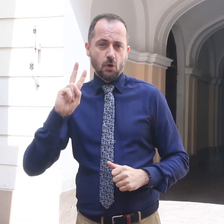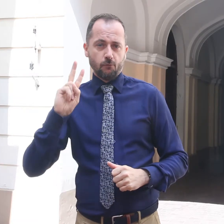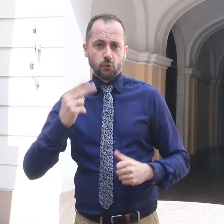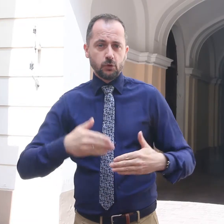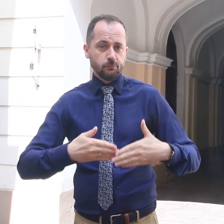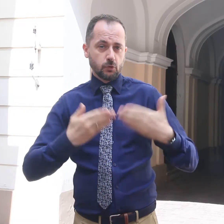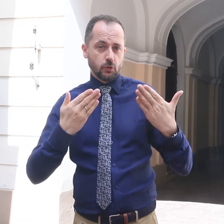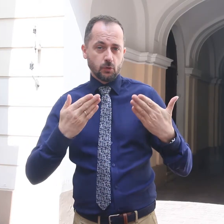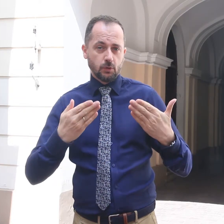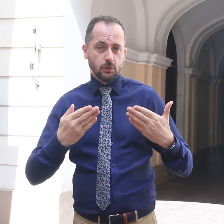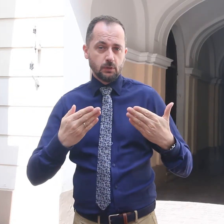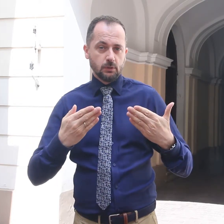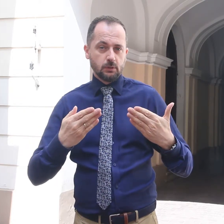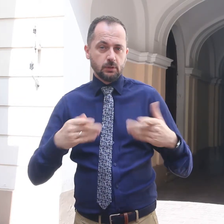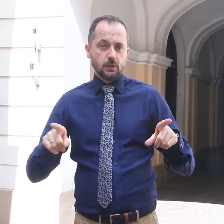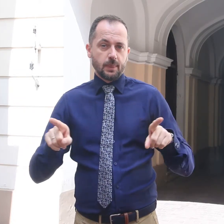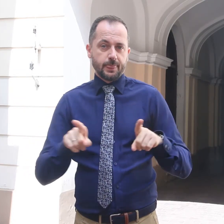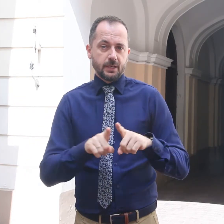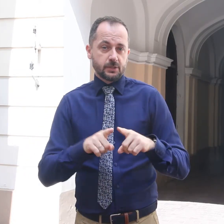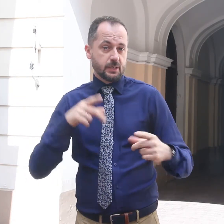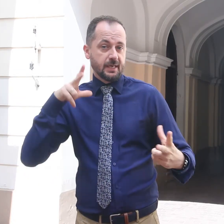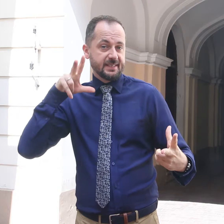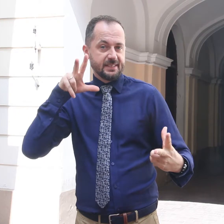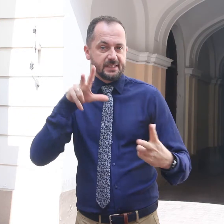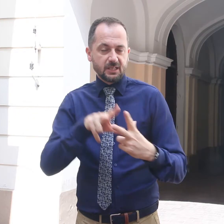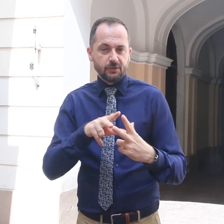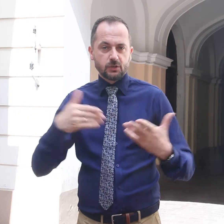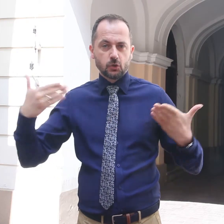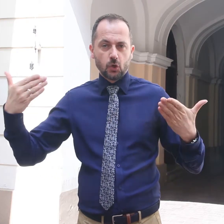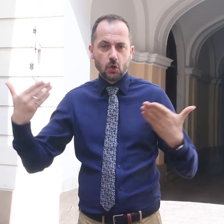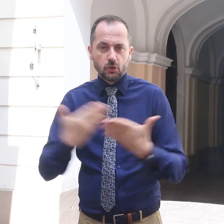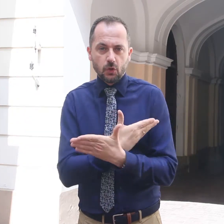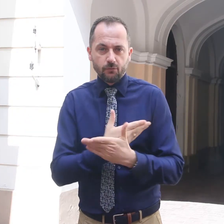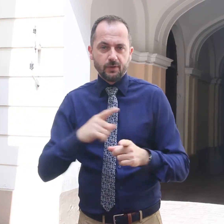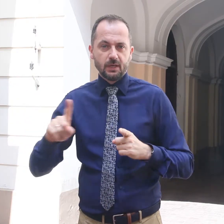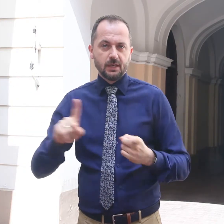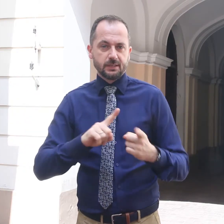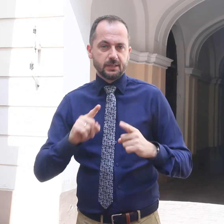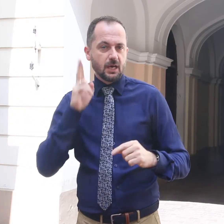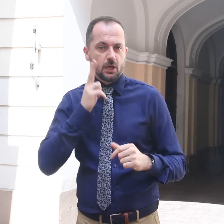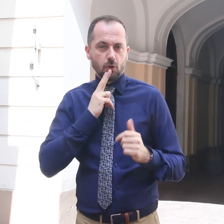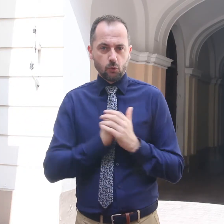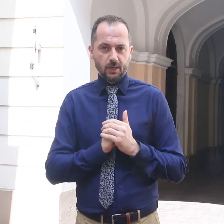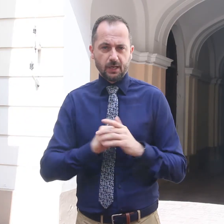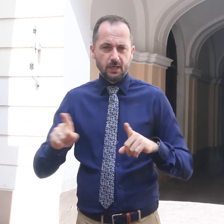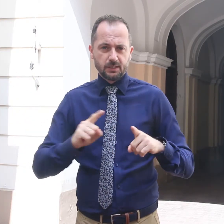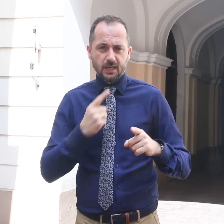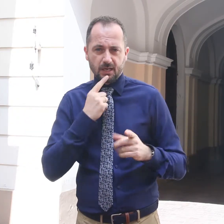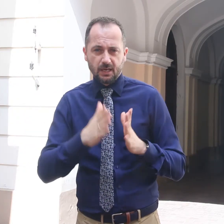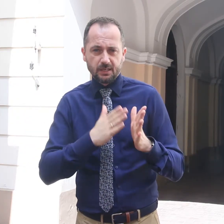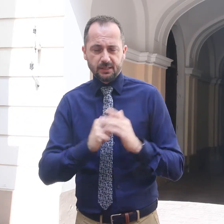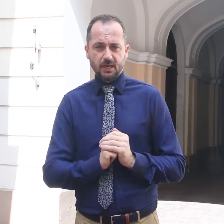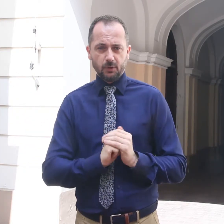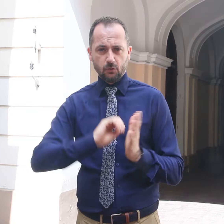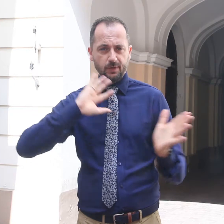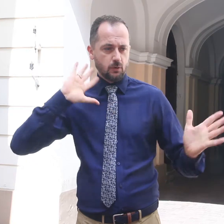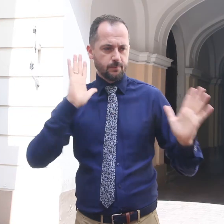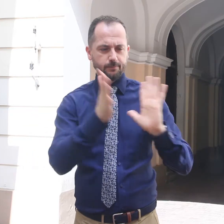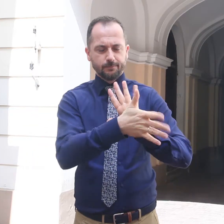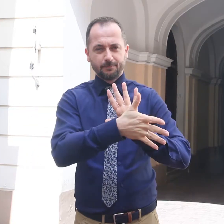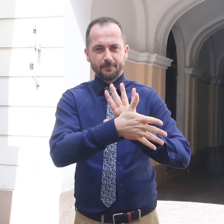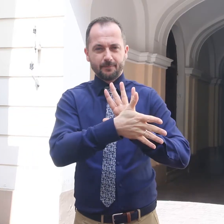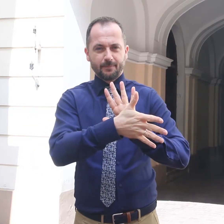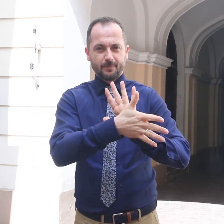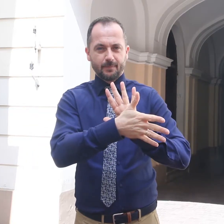W drugim dniu rozpoczęto obrady od zatwierdzenia symbolu Głuchych Języka Migowego (dwie dłonie).